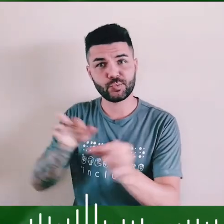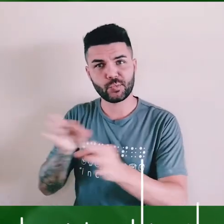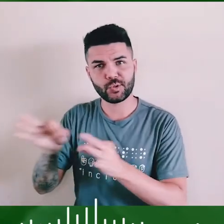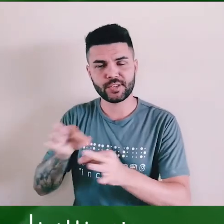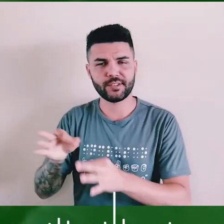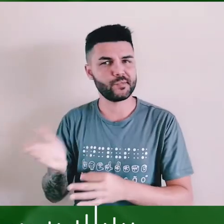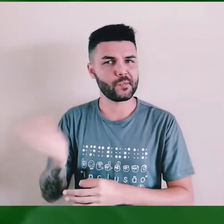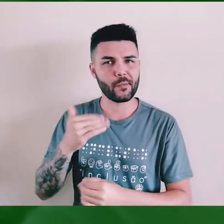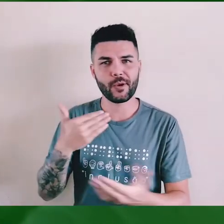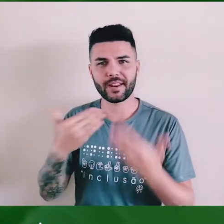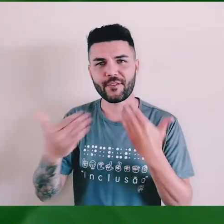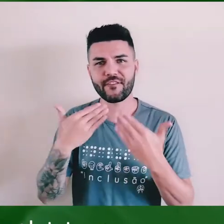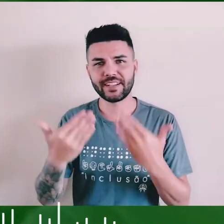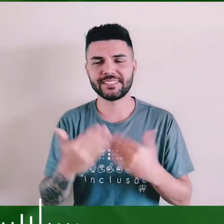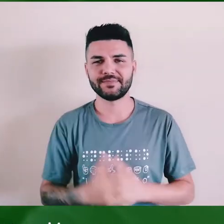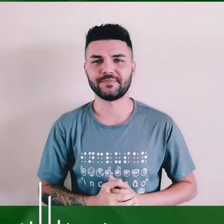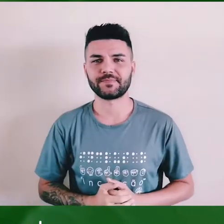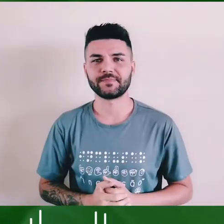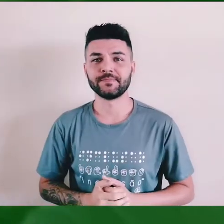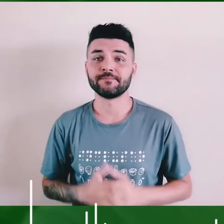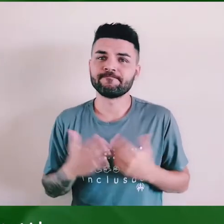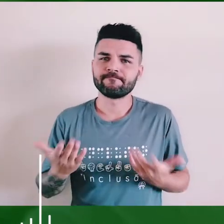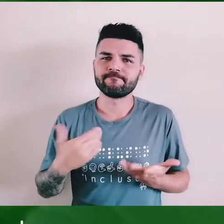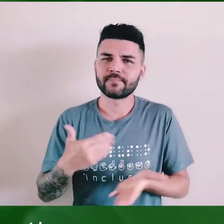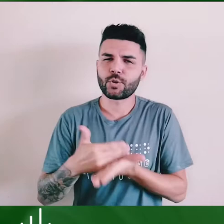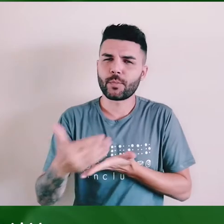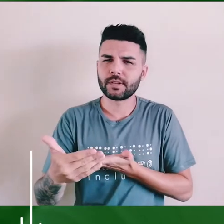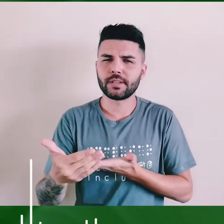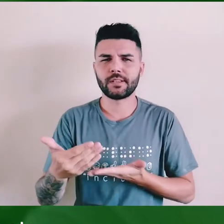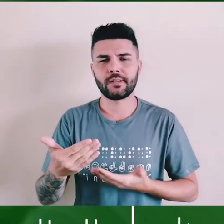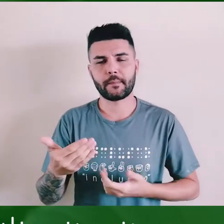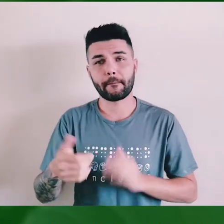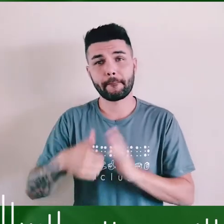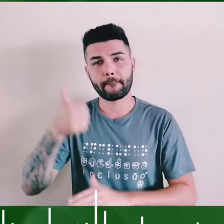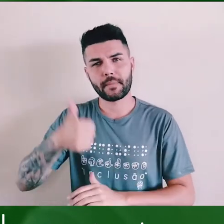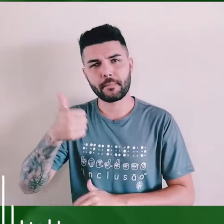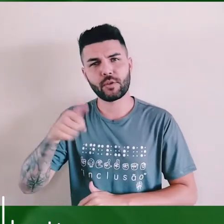Pedro:Bora, bora! Gabriel: Pra gente começar eu queria que você se apresentasse e contasse